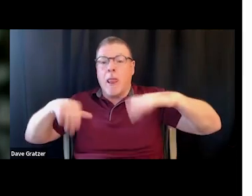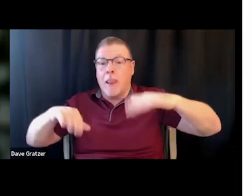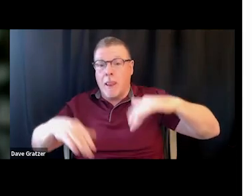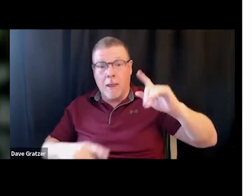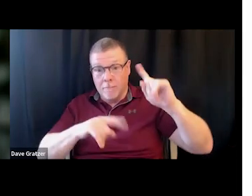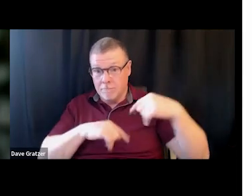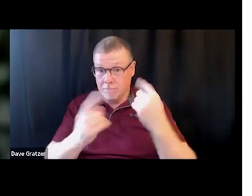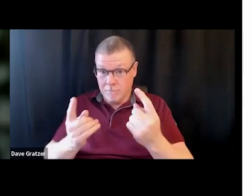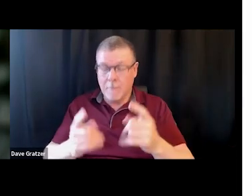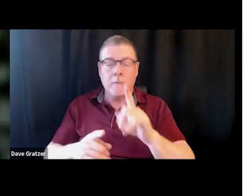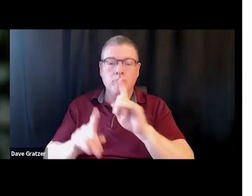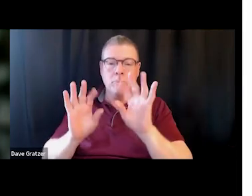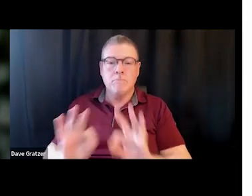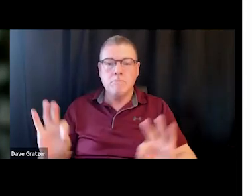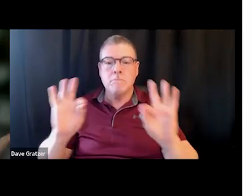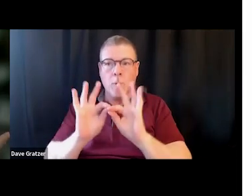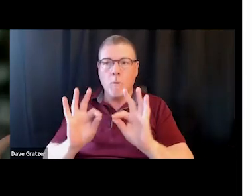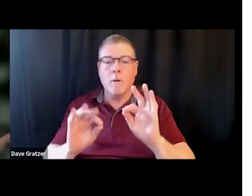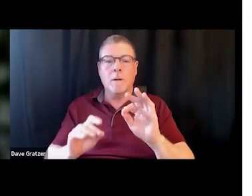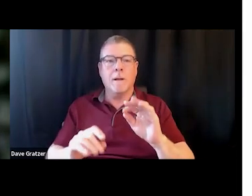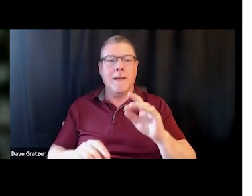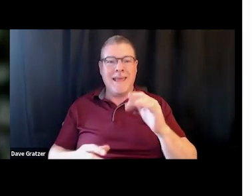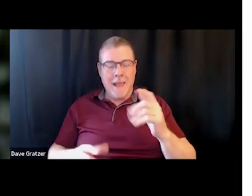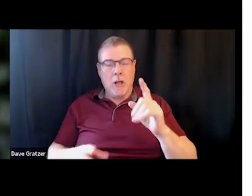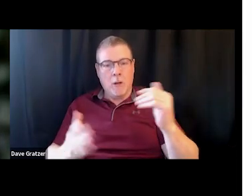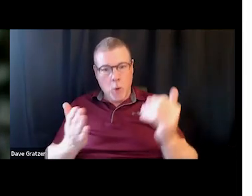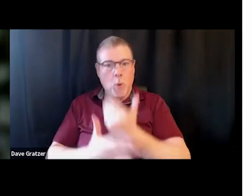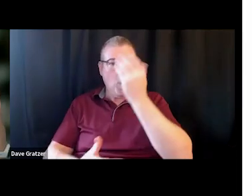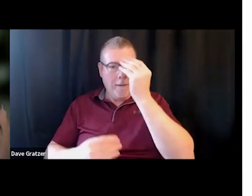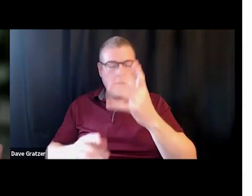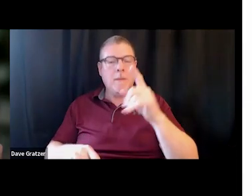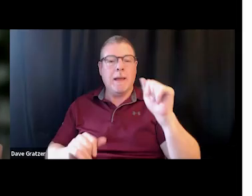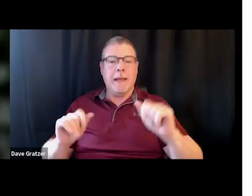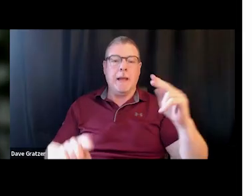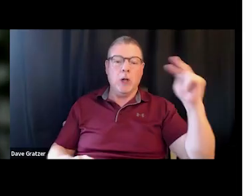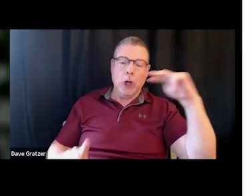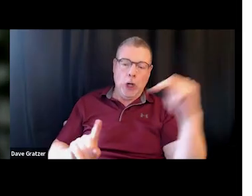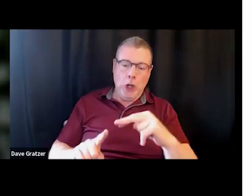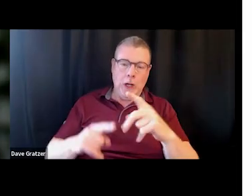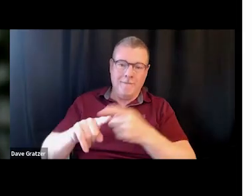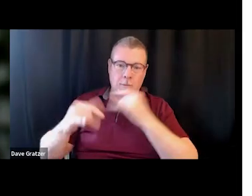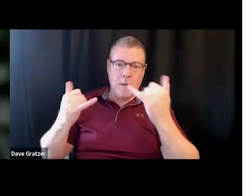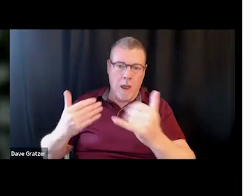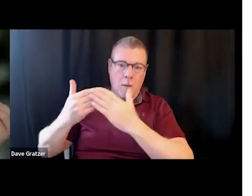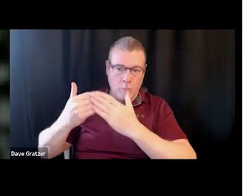Será muy importante para asegurar que exista en algún lugar para que otras personas puedan referirse y poder construir apoyos sobre ello.